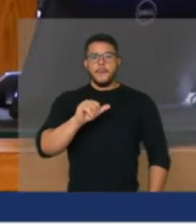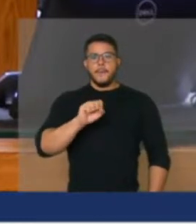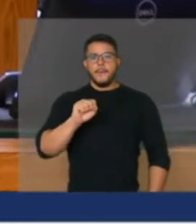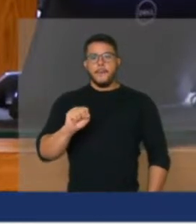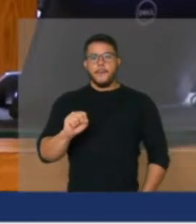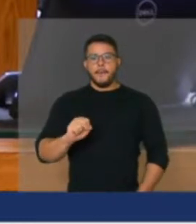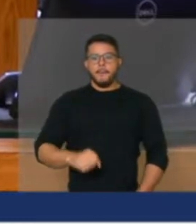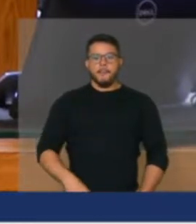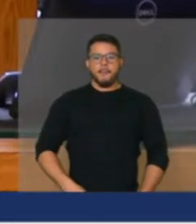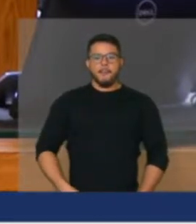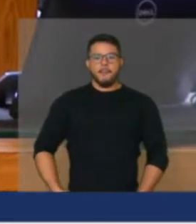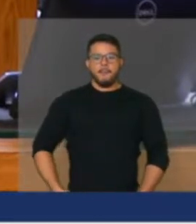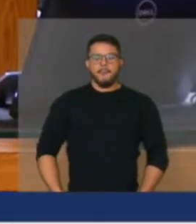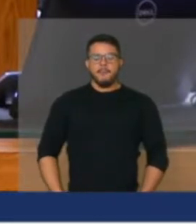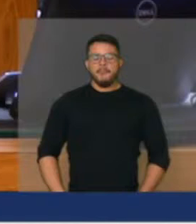FAVOR, DEPUTADO RICARDO